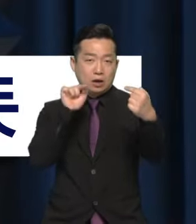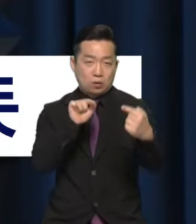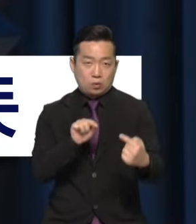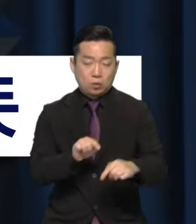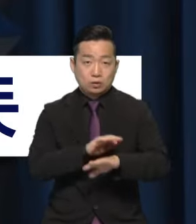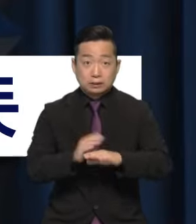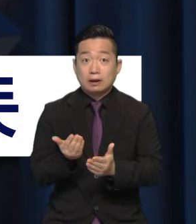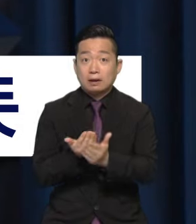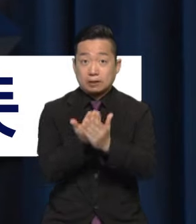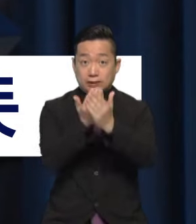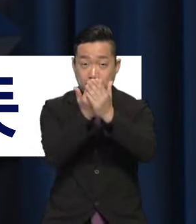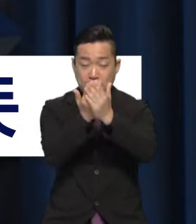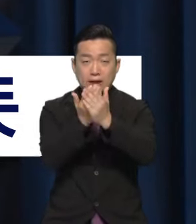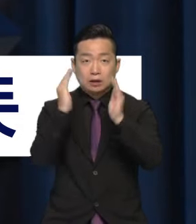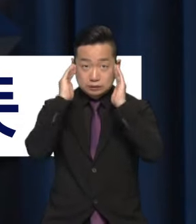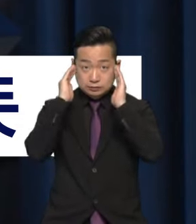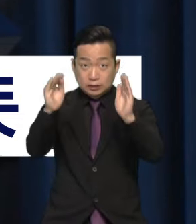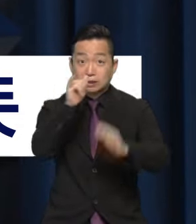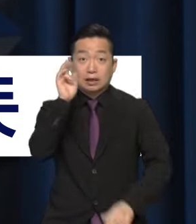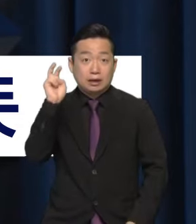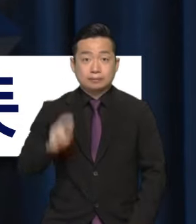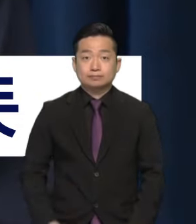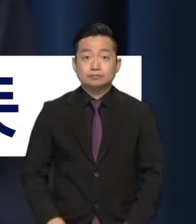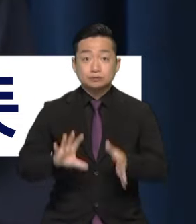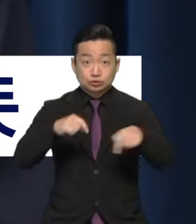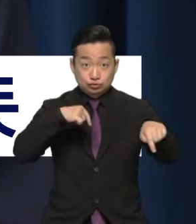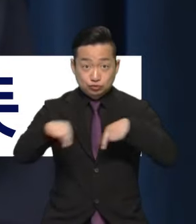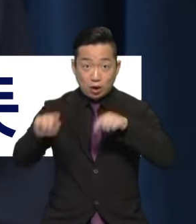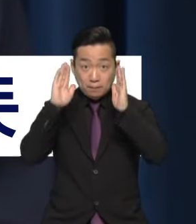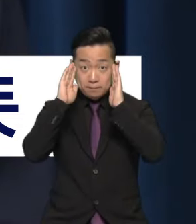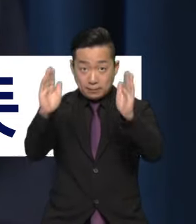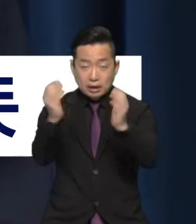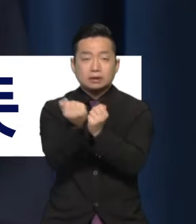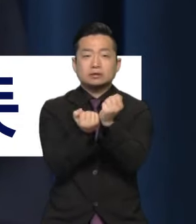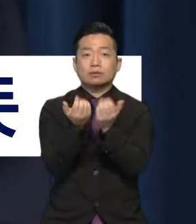보이며 향후 국정운영 방향도 설명할 걸로 보입니다.